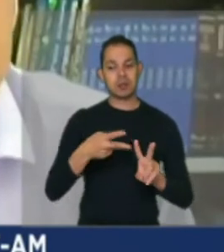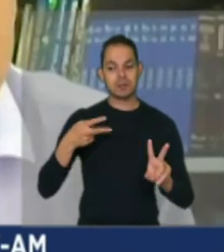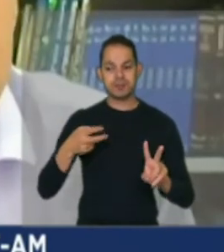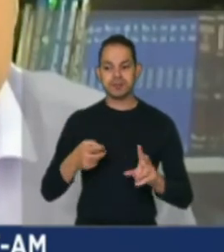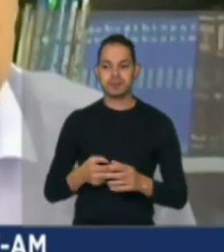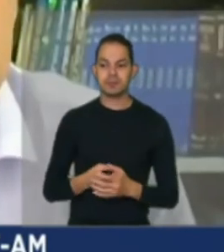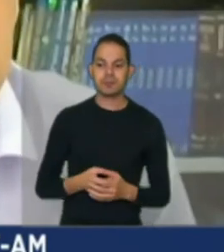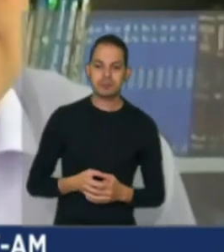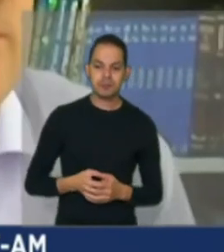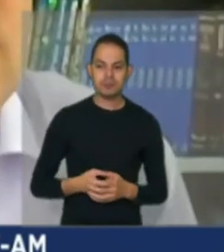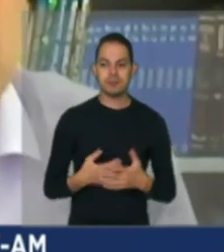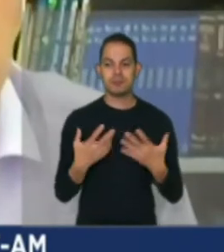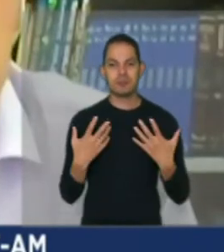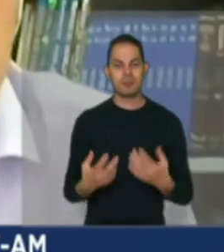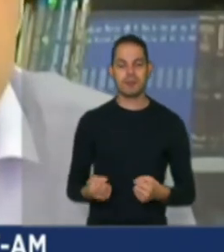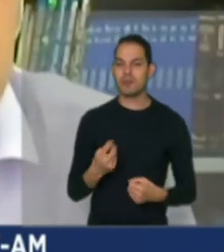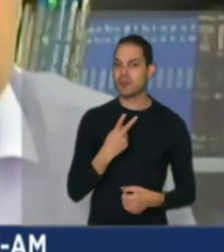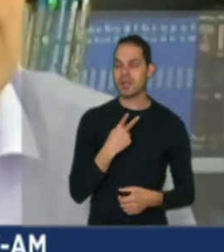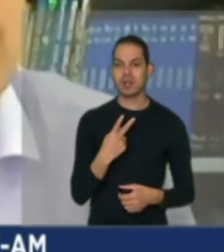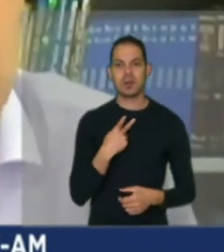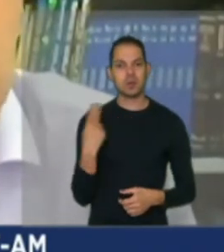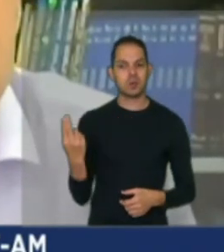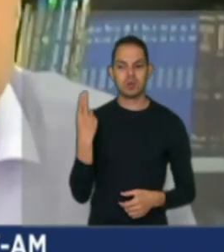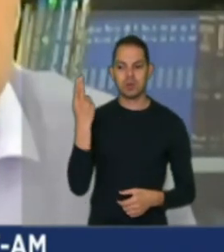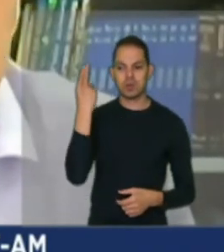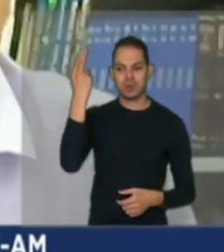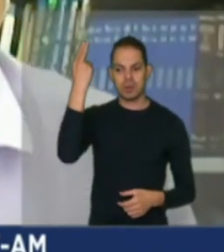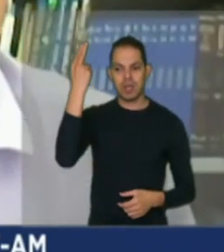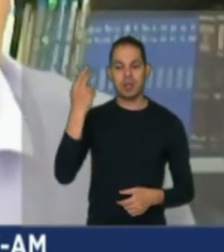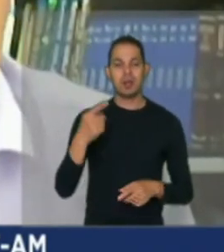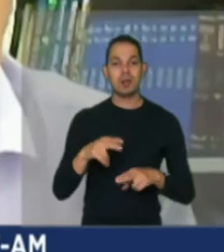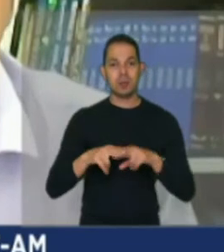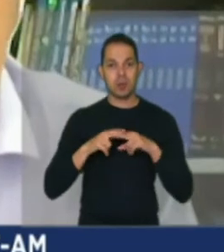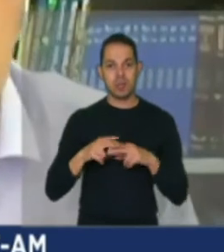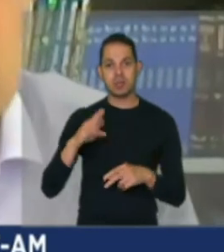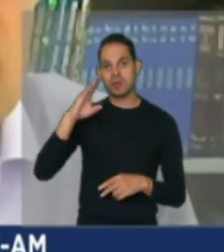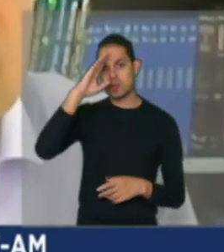ACEITAR ISSO, POR ISSO, QUE O POVO QUER FORA BOLSONARO, QUER MUDANÇA, POR ISSO QUE O LULA ESTÁ TÃO BEM NAS PESQUISAS,